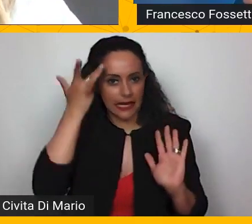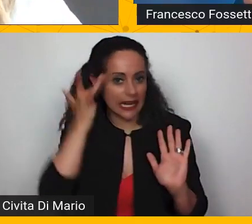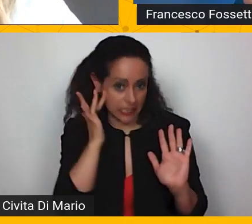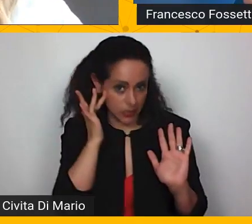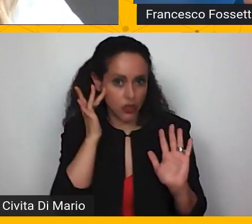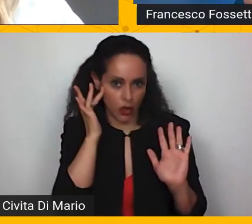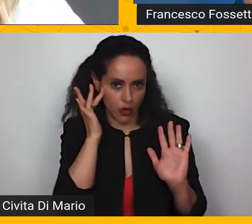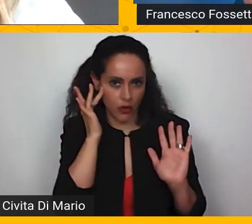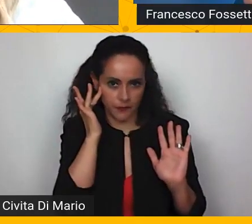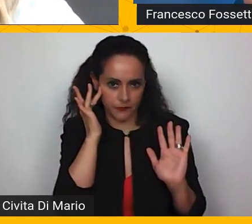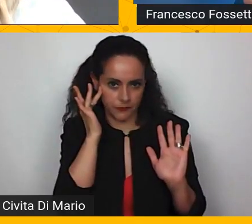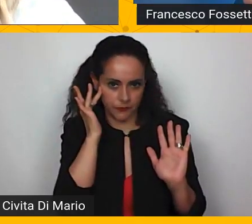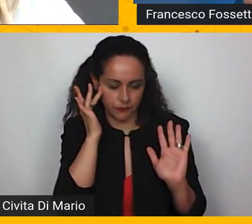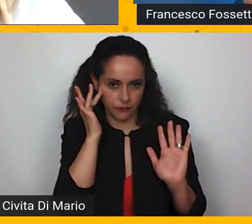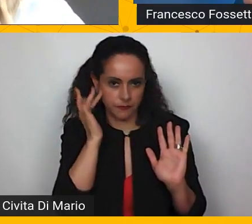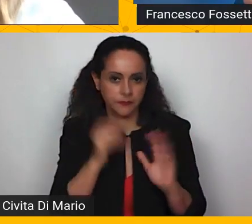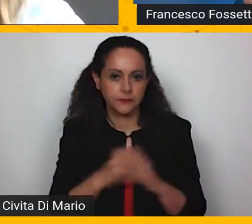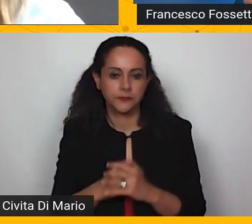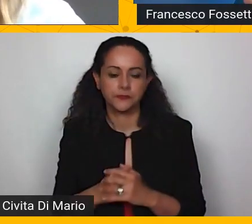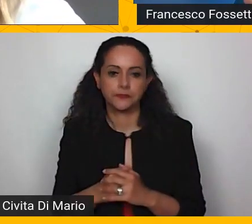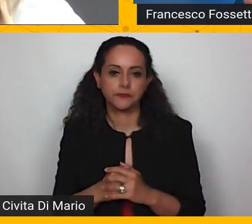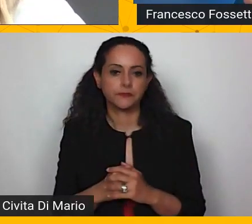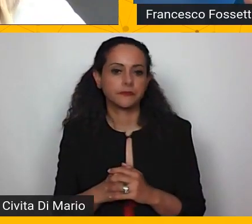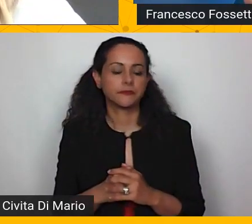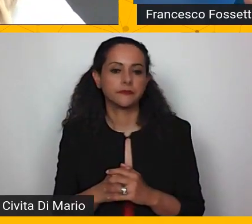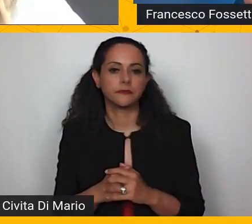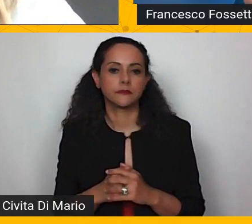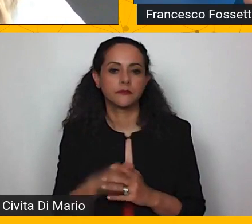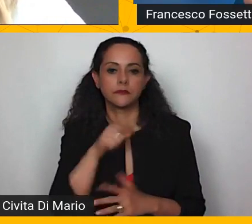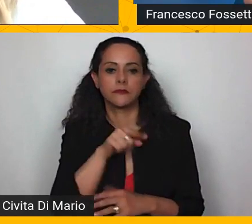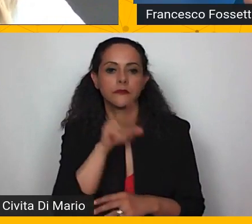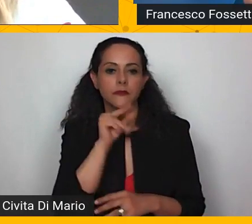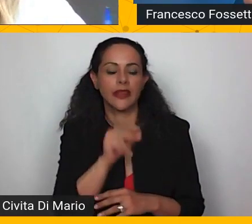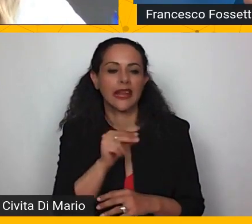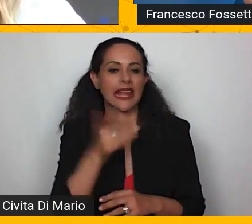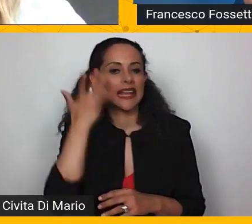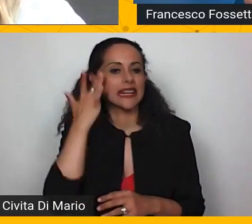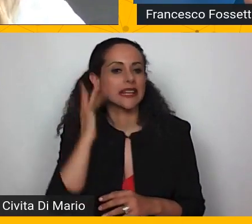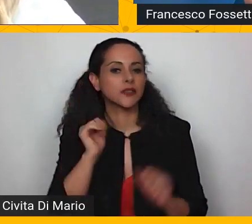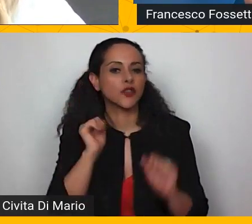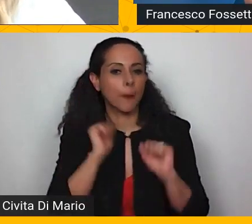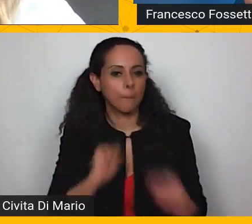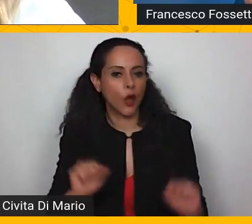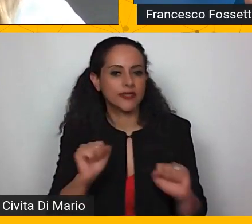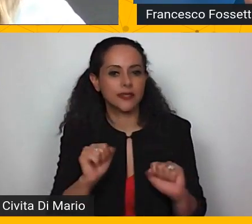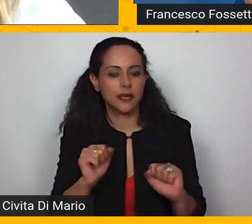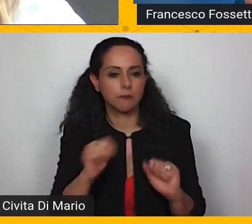un rischio. Ehm e quindi tu hai parlato mhm okay di rischi